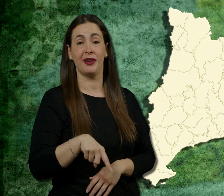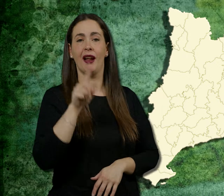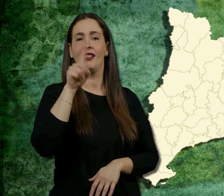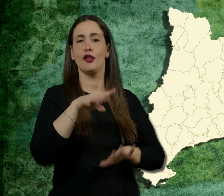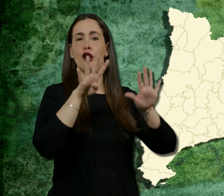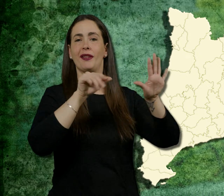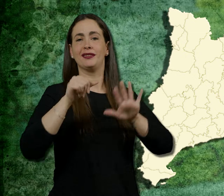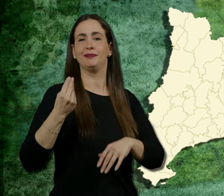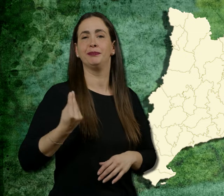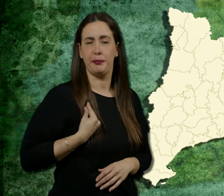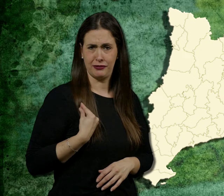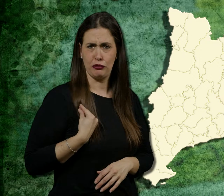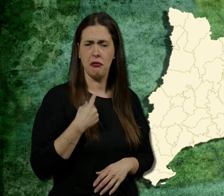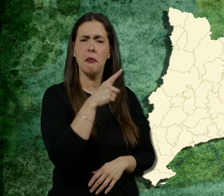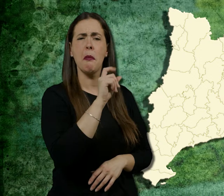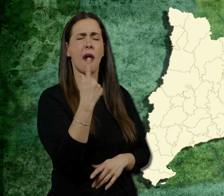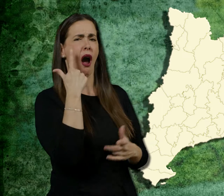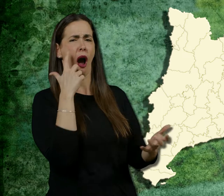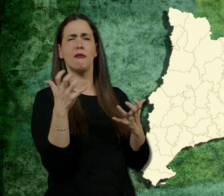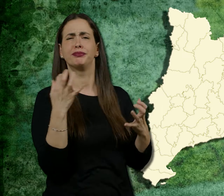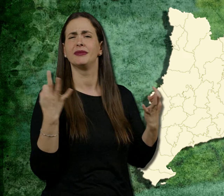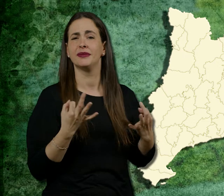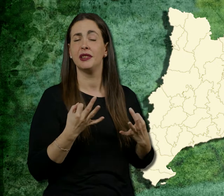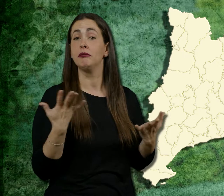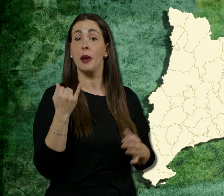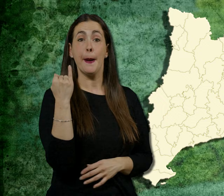Població: 18.196 habitants.